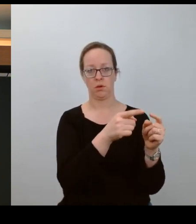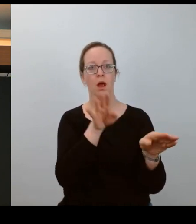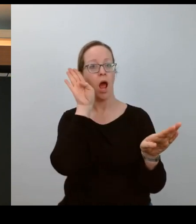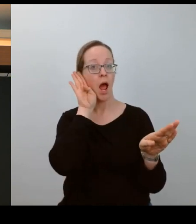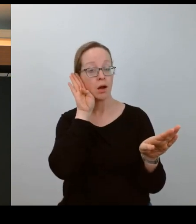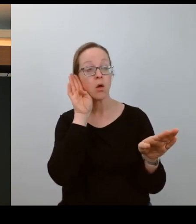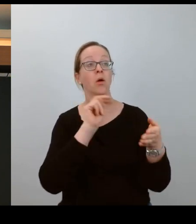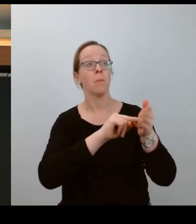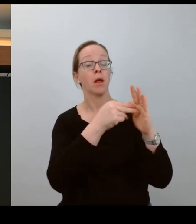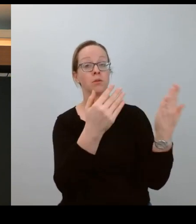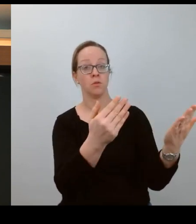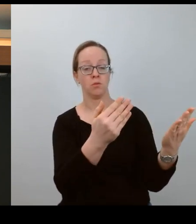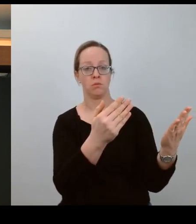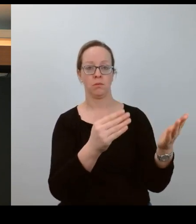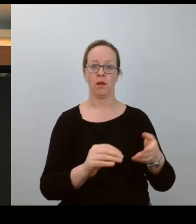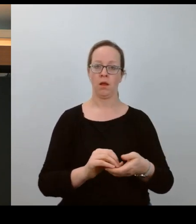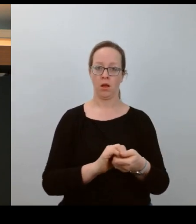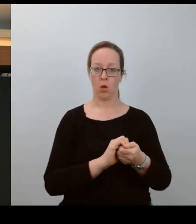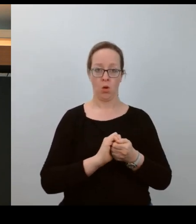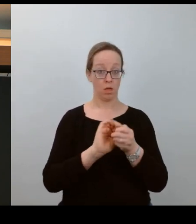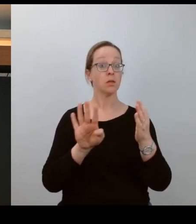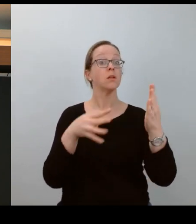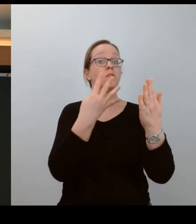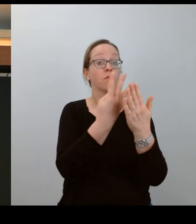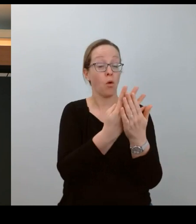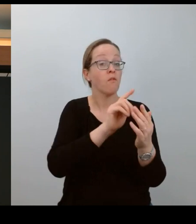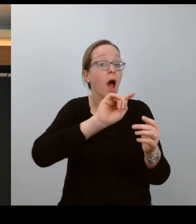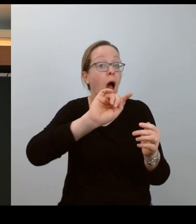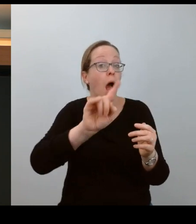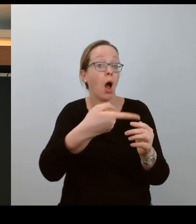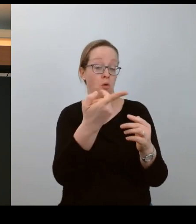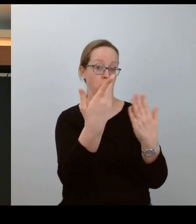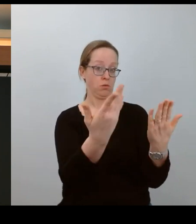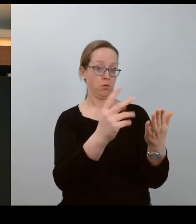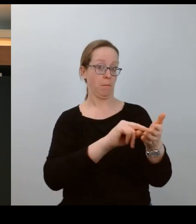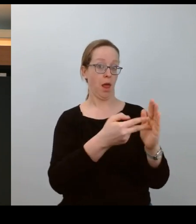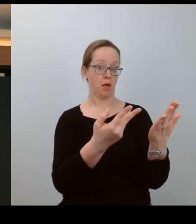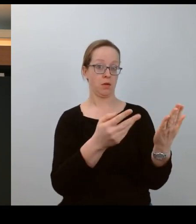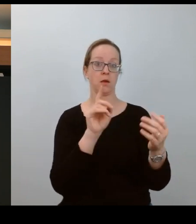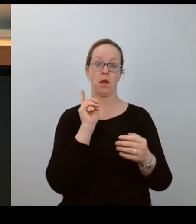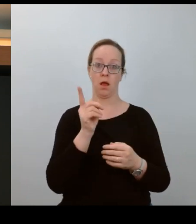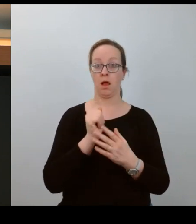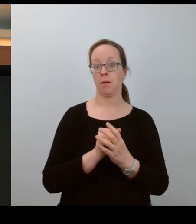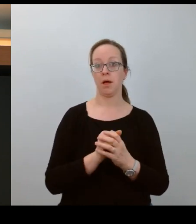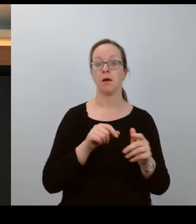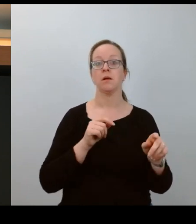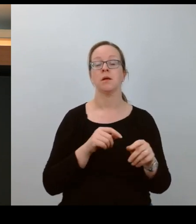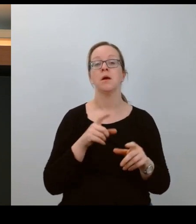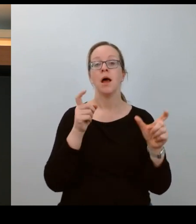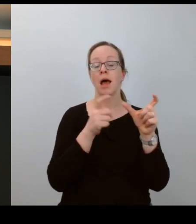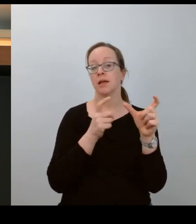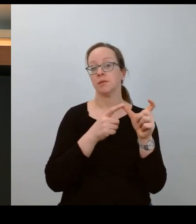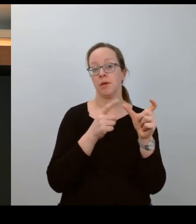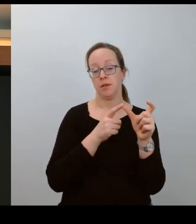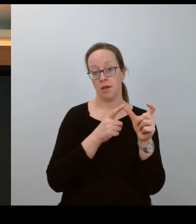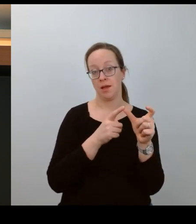Scheinbar haben sie sich untereinander nicht einigen können. Und die eingeladenen Experten mussten unverrichteter Dinge wieder heimfahren.